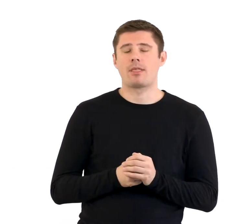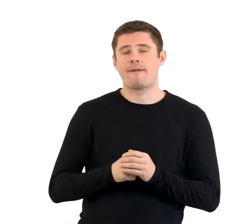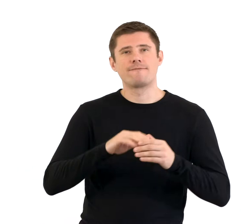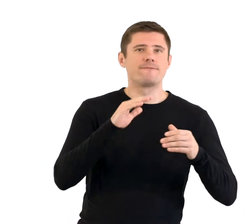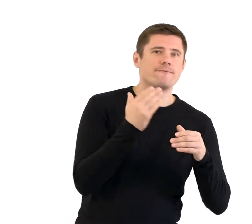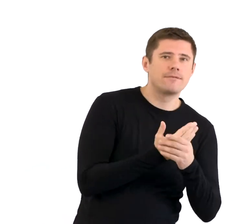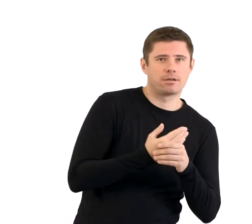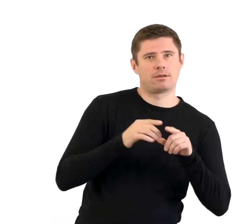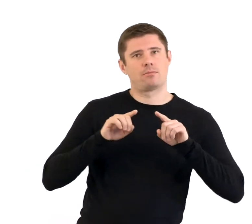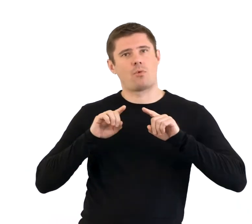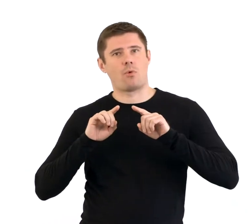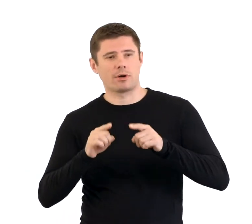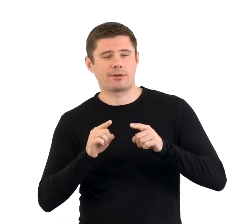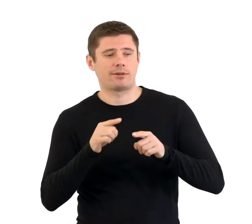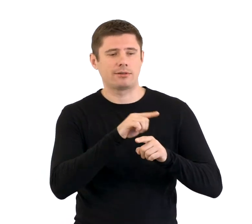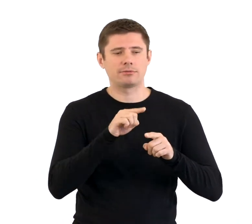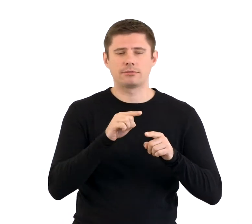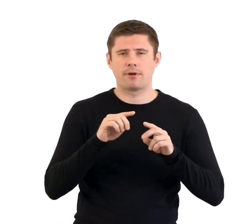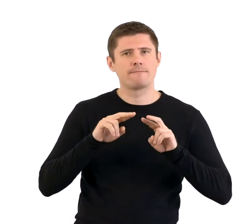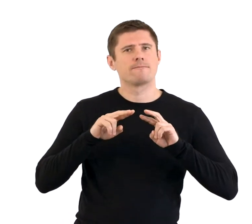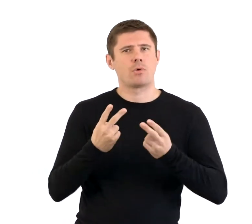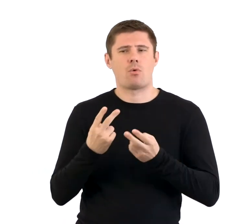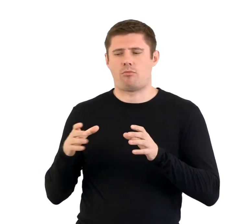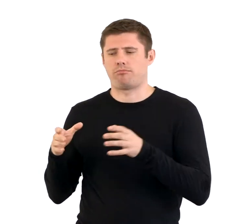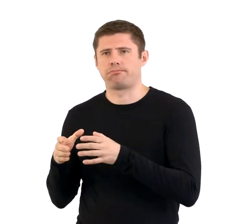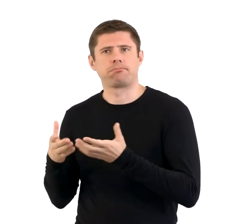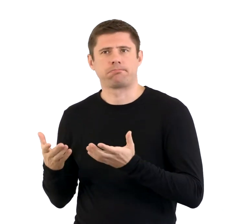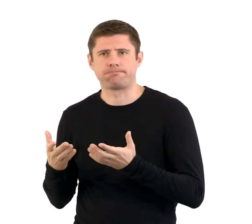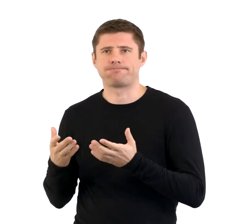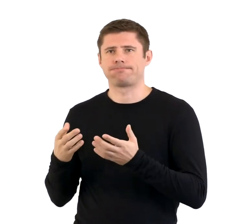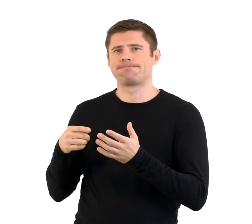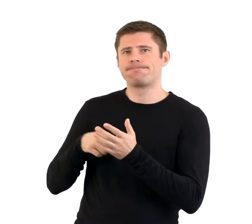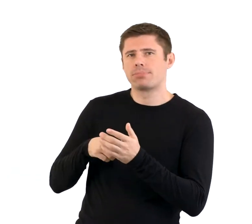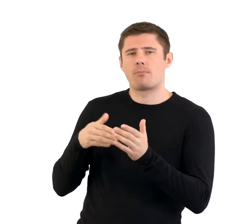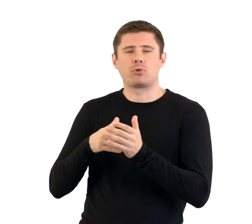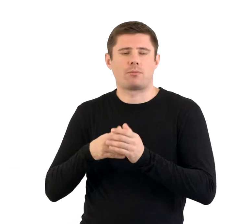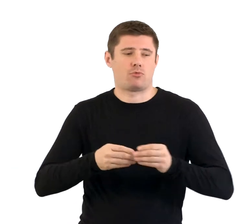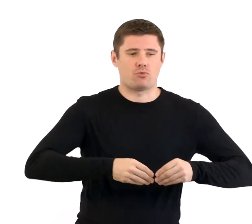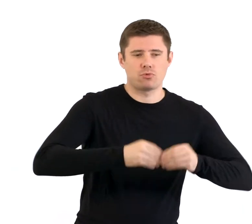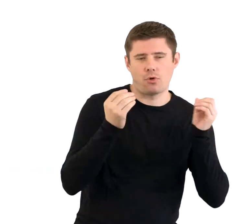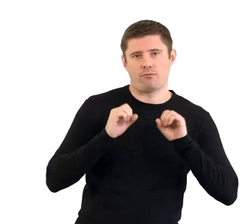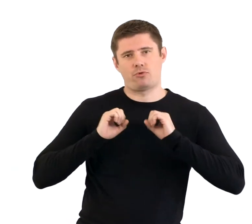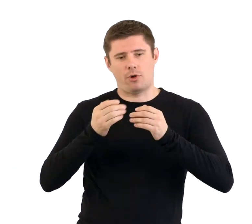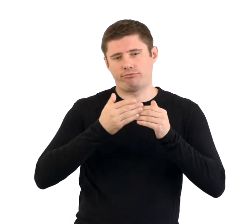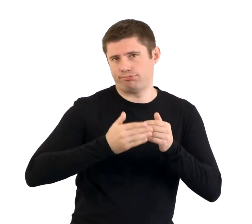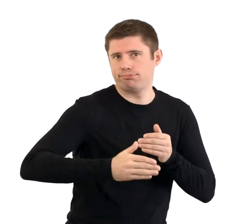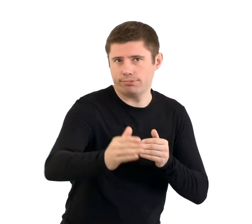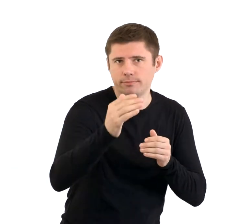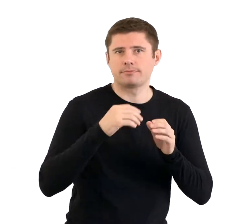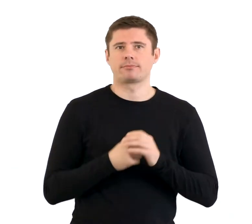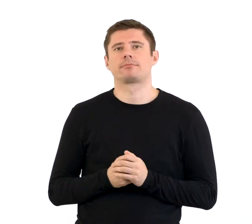Przedsiębiorstwa i organizacje pozyskują środki finansowe na swoją dalszą działalność oraz rozwój.